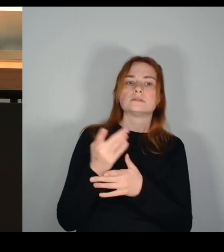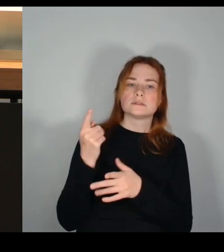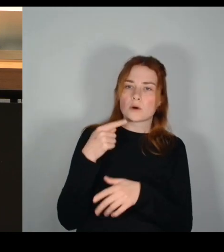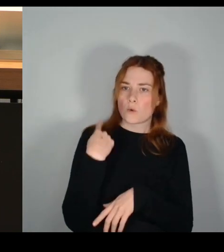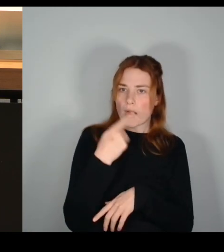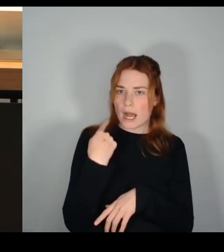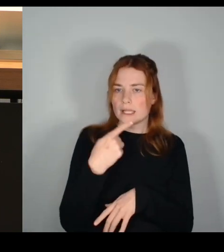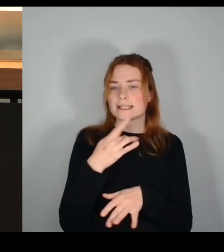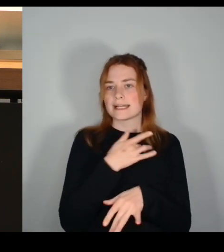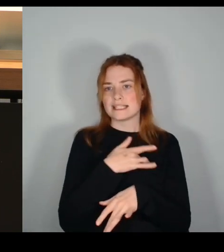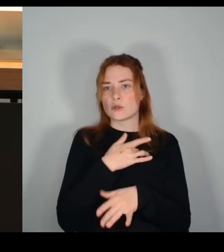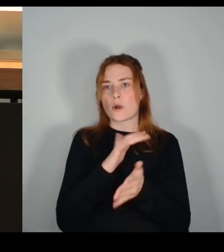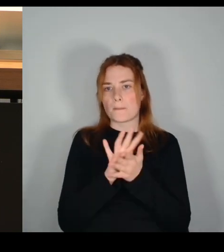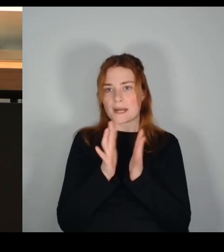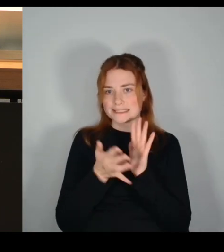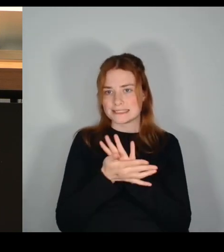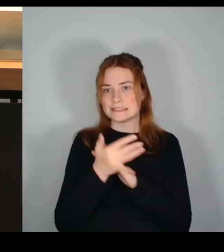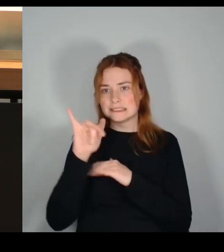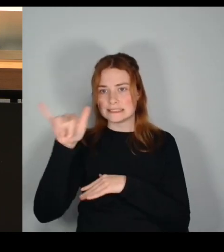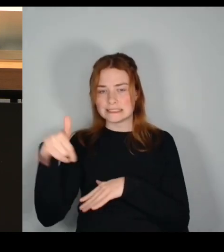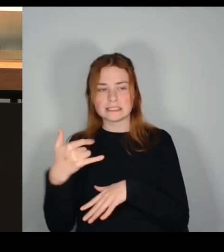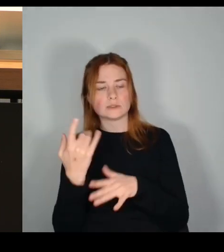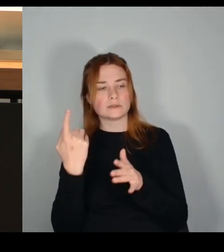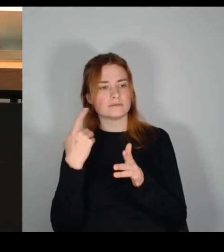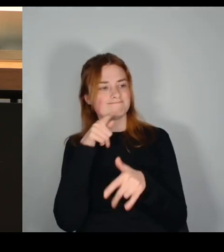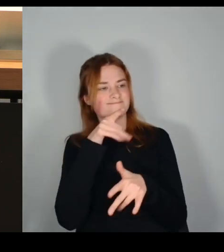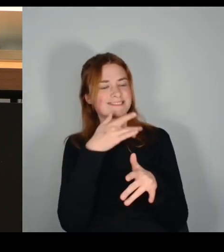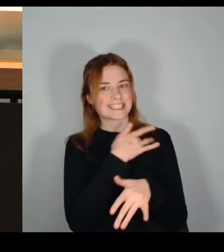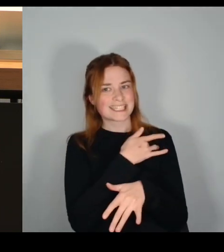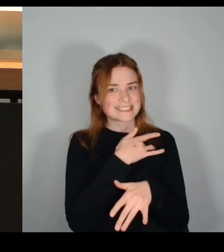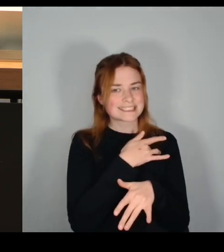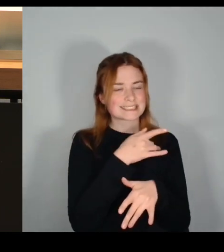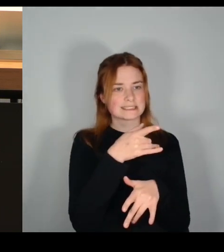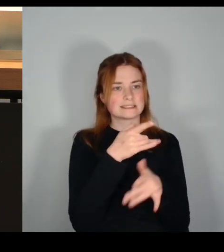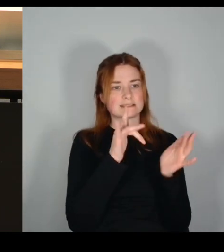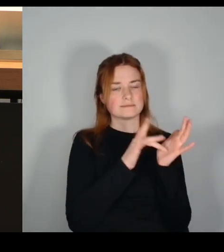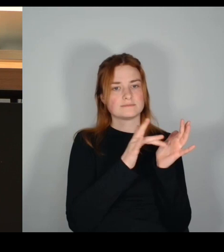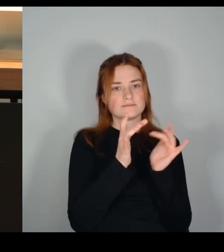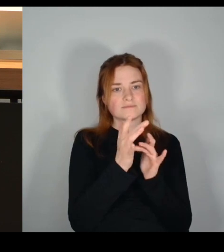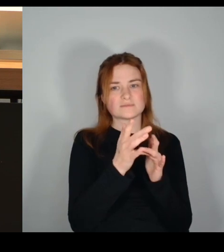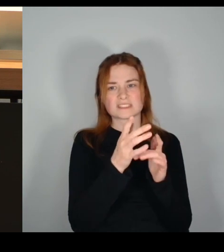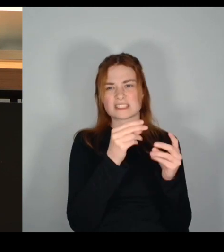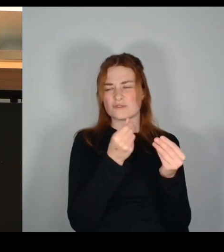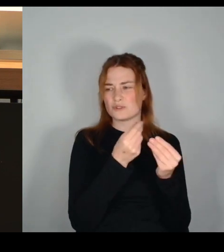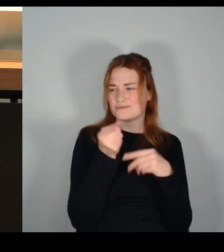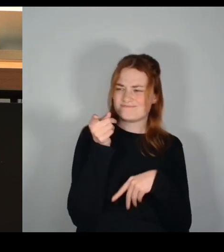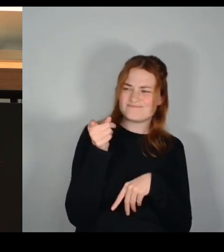in der Region nicht den Status von Leuten der Schrift, also Anhängern einer Offenbarungsreligion wie beispielsweise